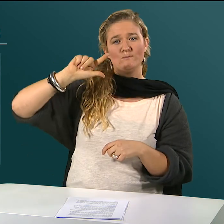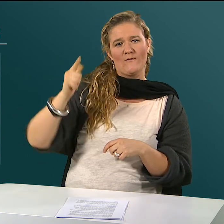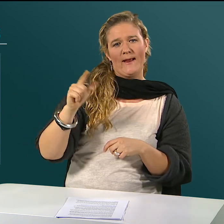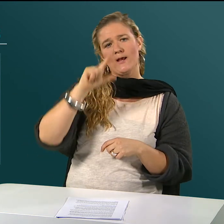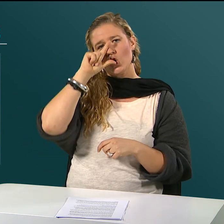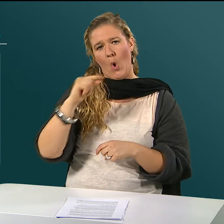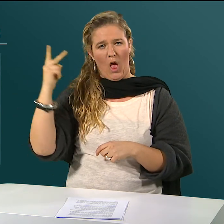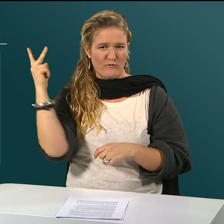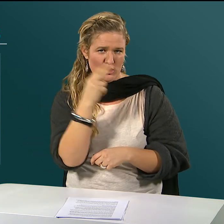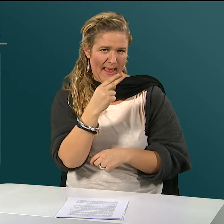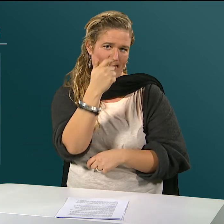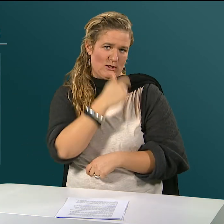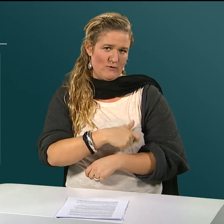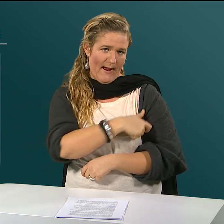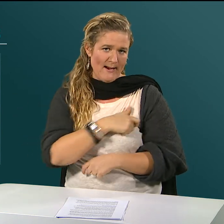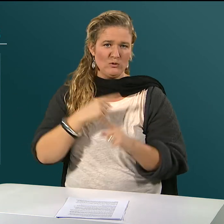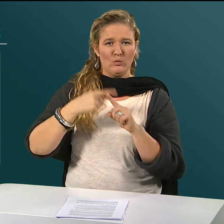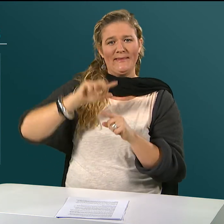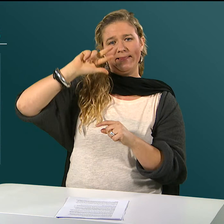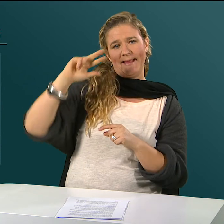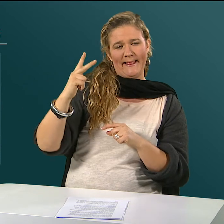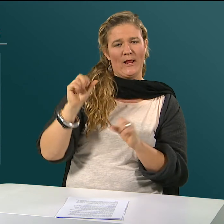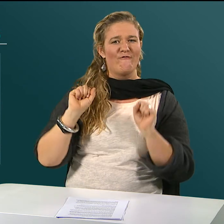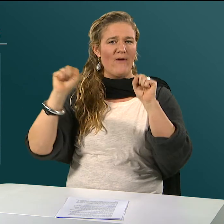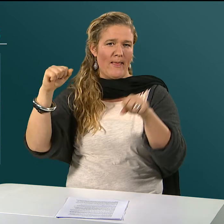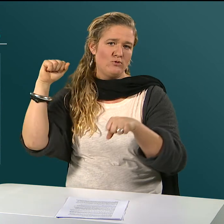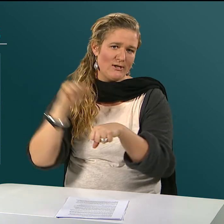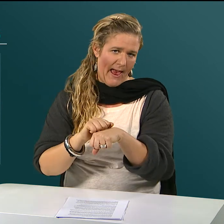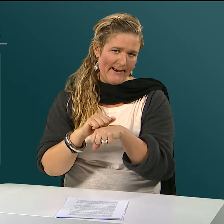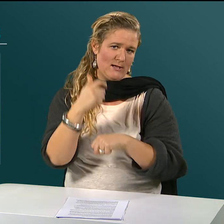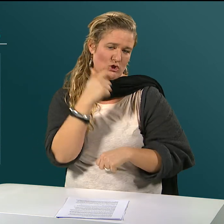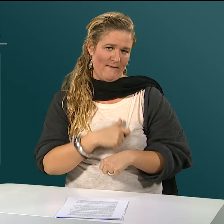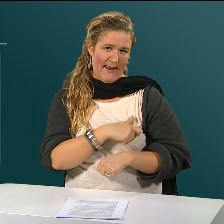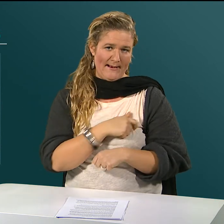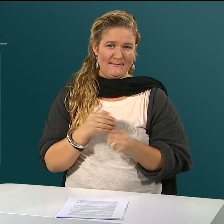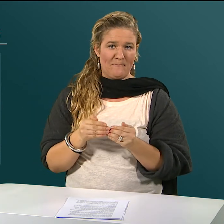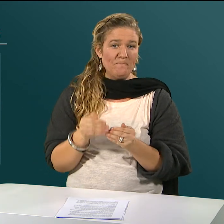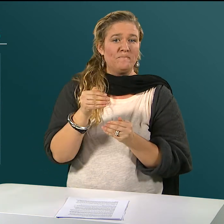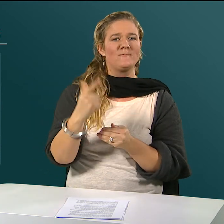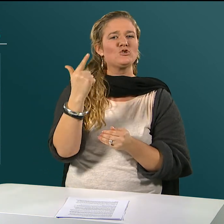2. Platz Roland Schneider (Schweiz), 3. Platz Philipp Steiner (Schweiz).